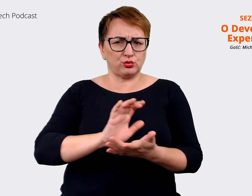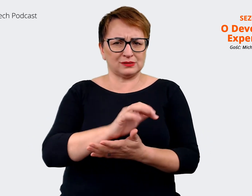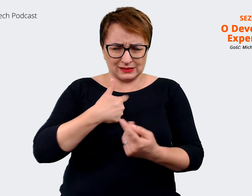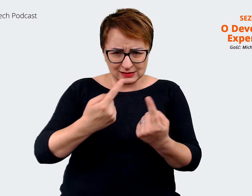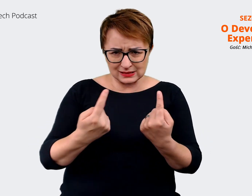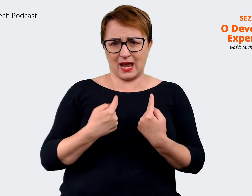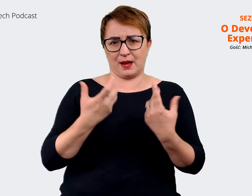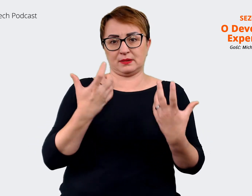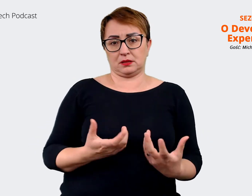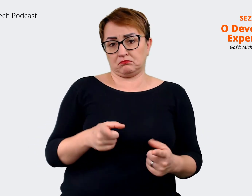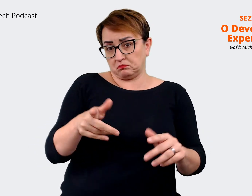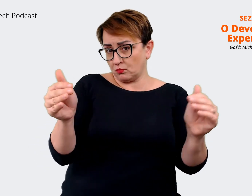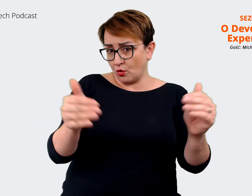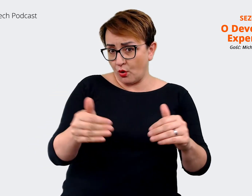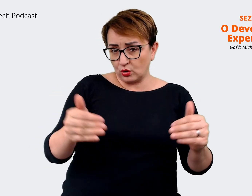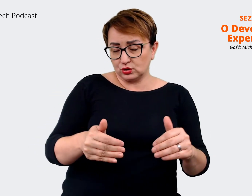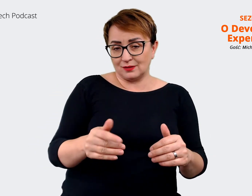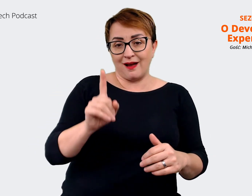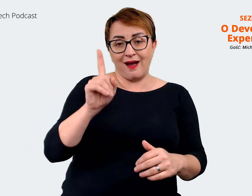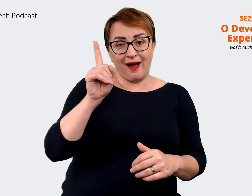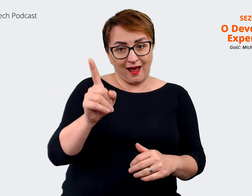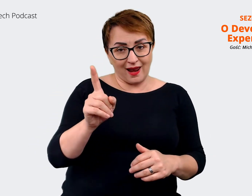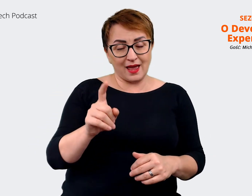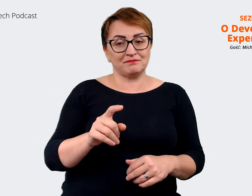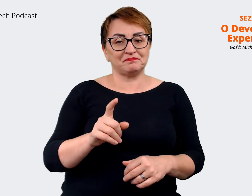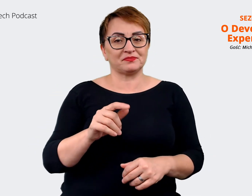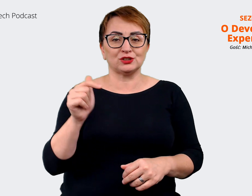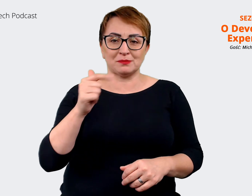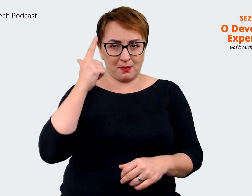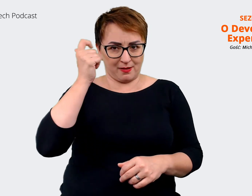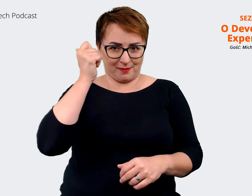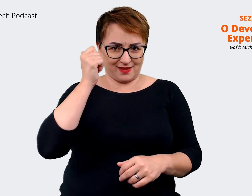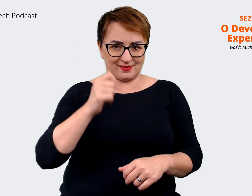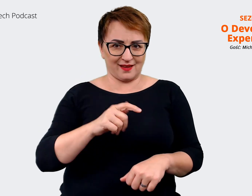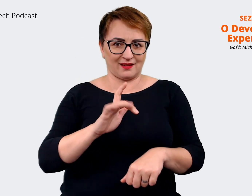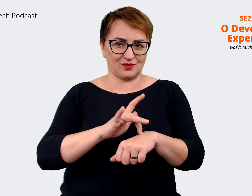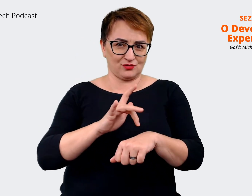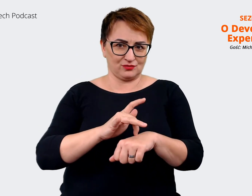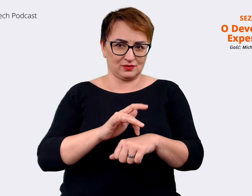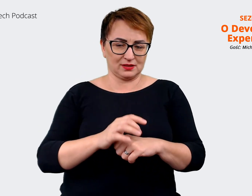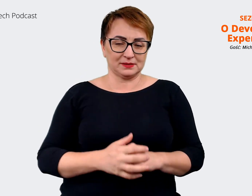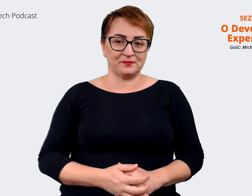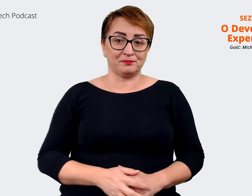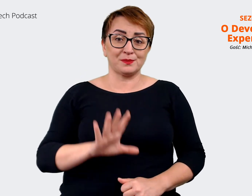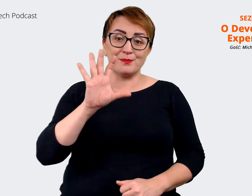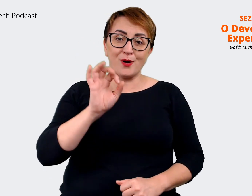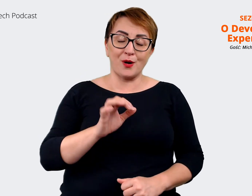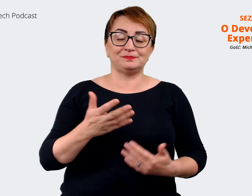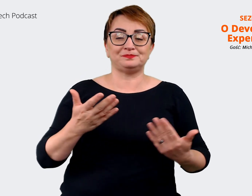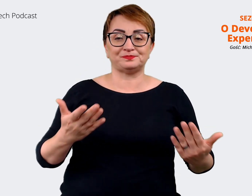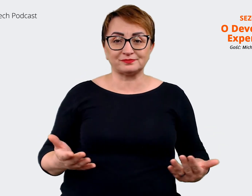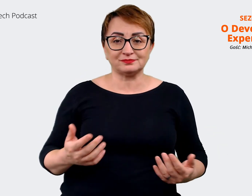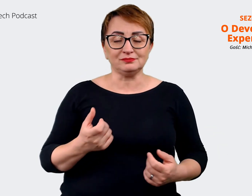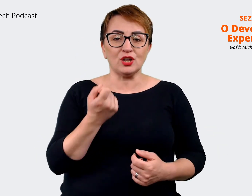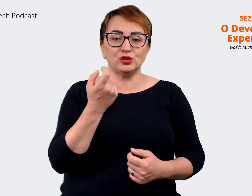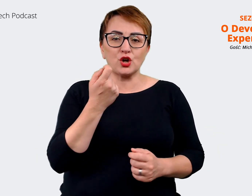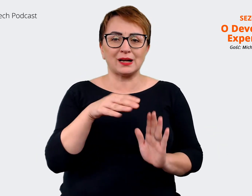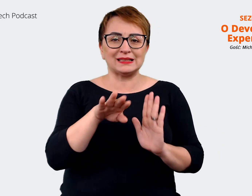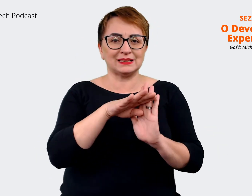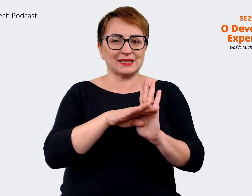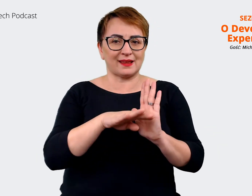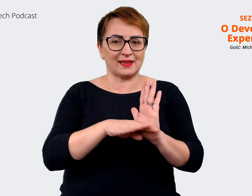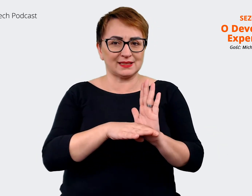to też jest to możliwe tylko ze wszystkimi tego skutkami, ponieważ pewną dozę standaryzacji i